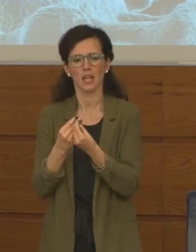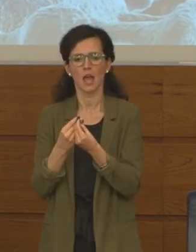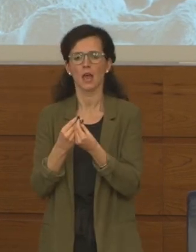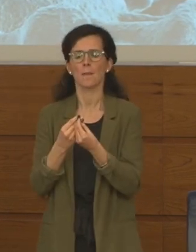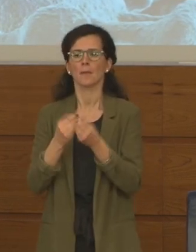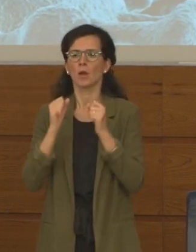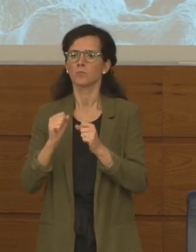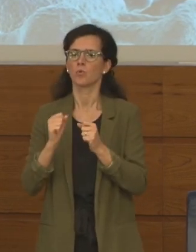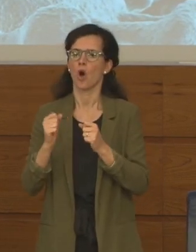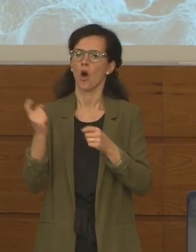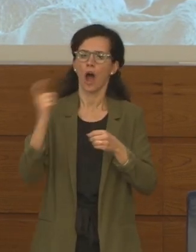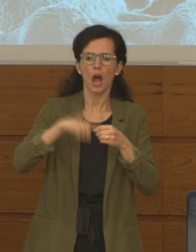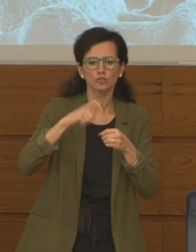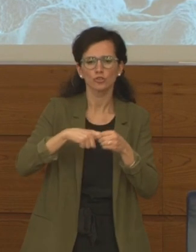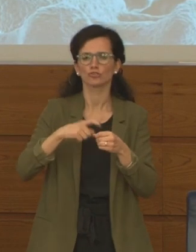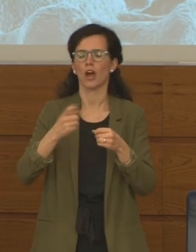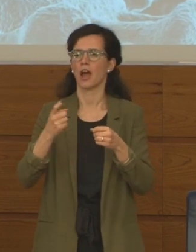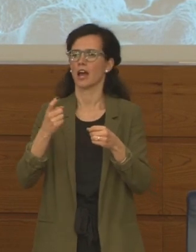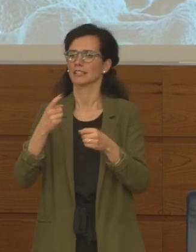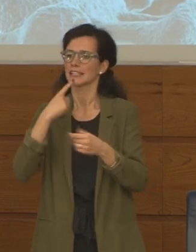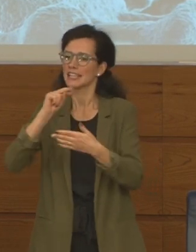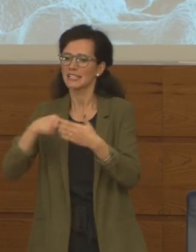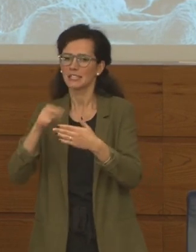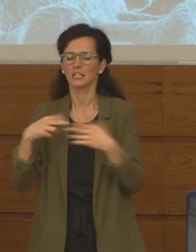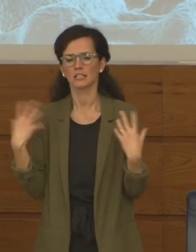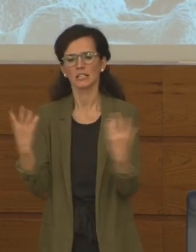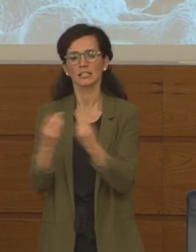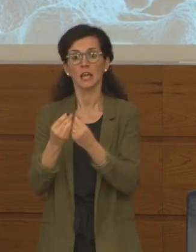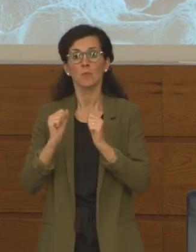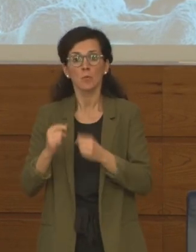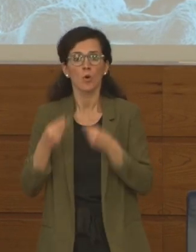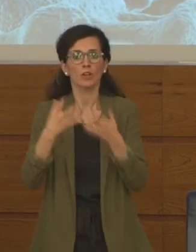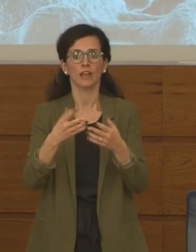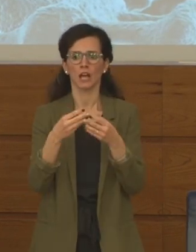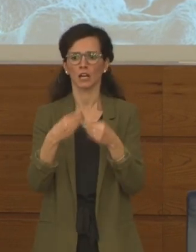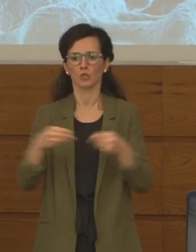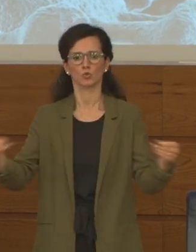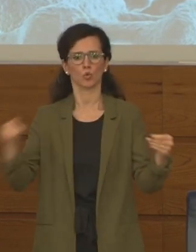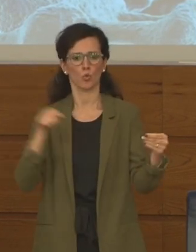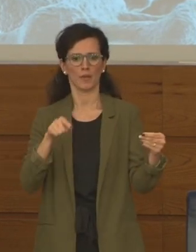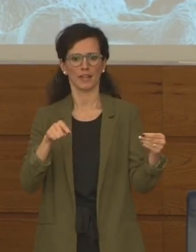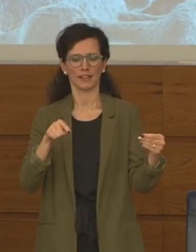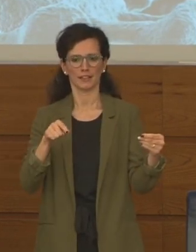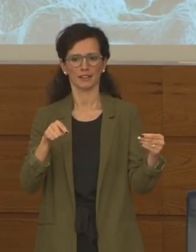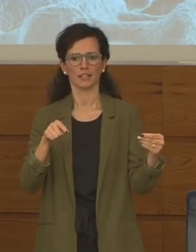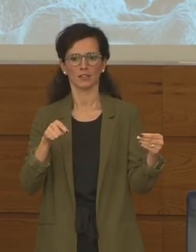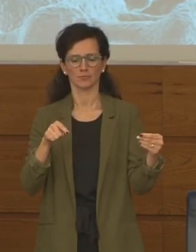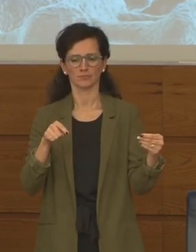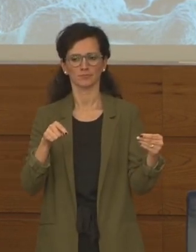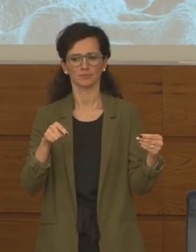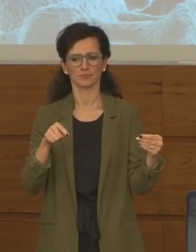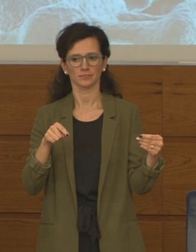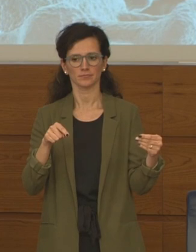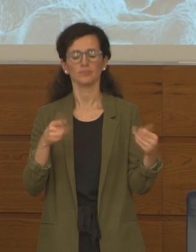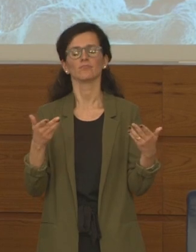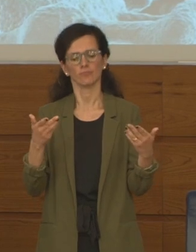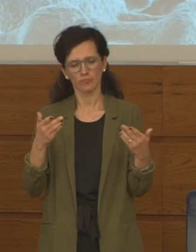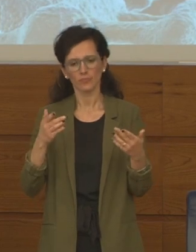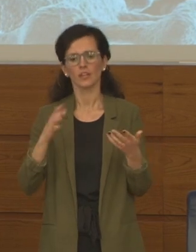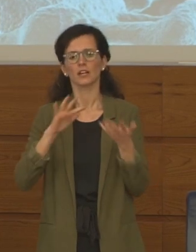i fornitori di questo materiale e andremo a centralizzare gli acquisti.